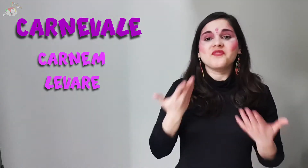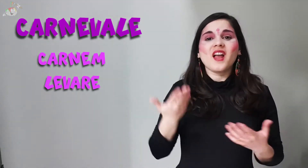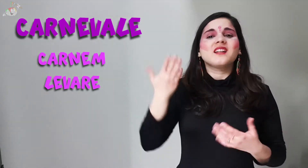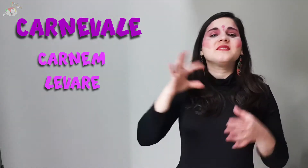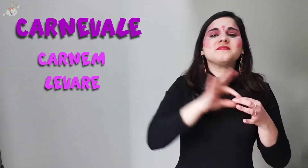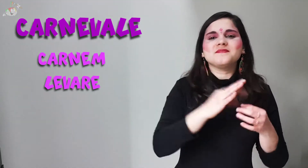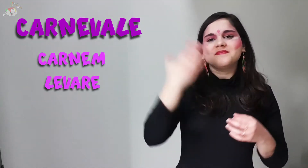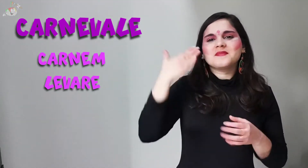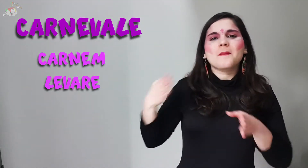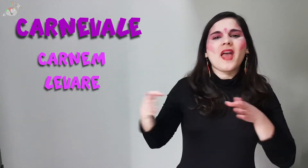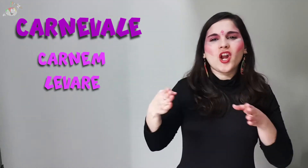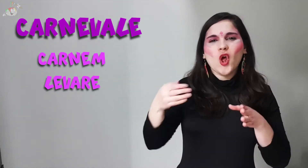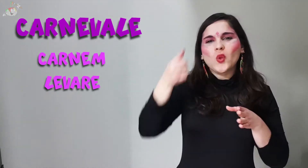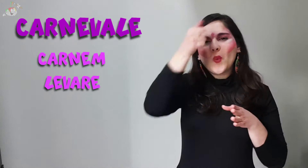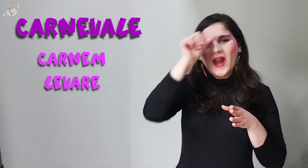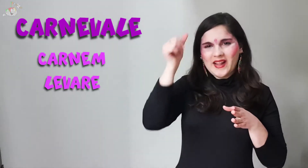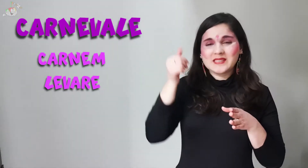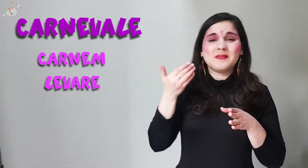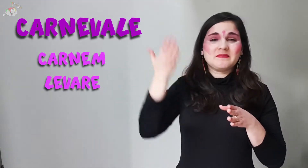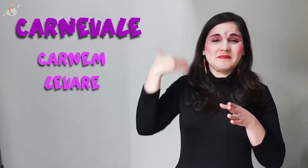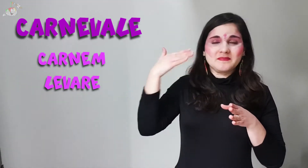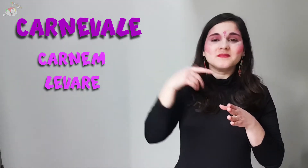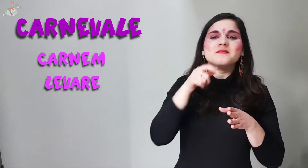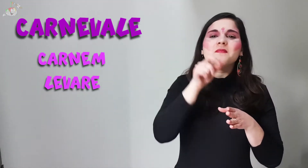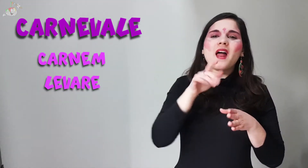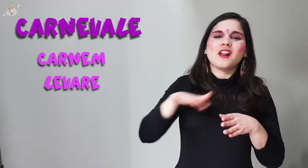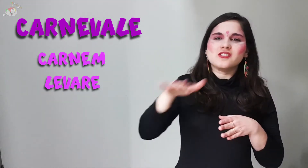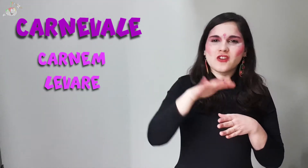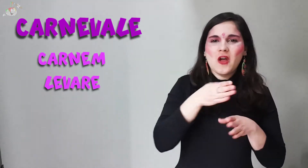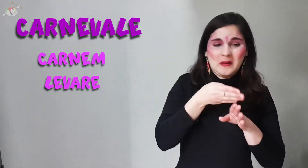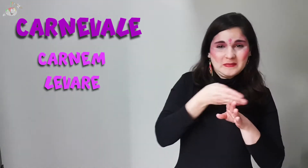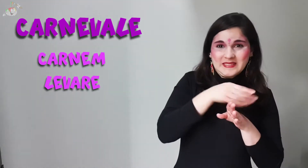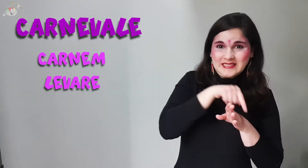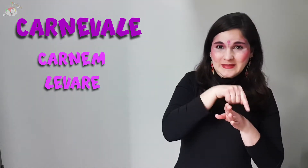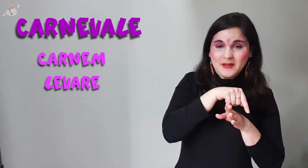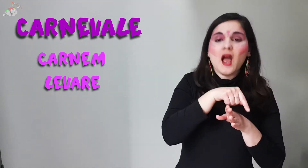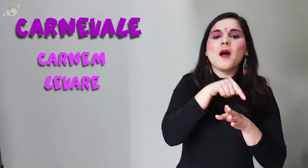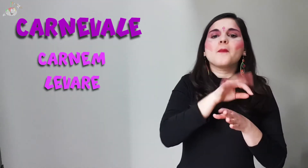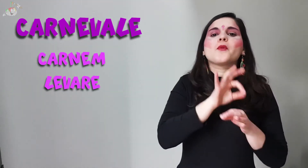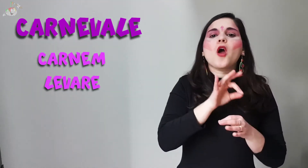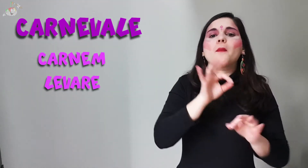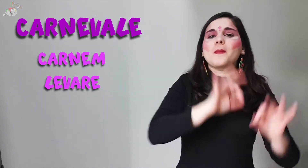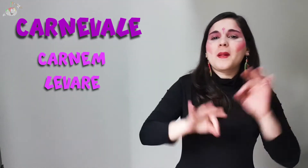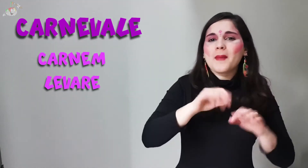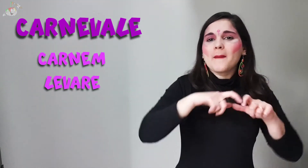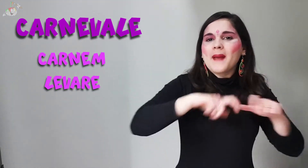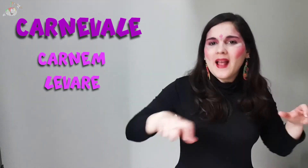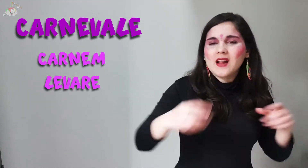infatti indica il banchetto che le persone preparavano prima della Quaresima